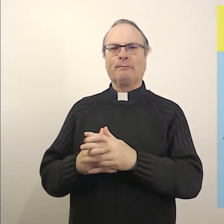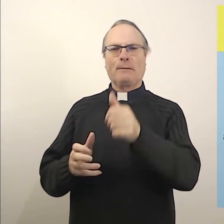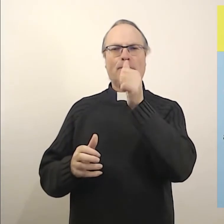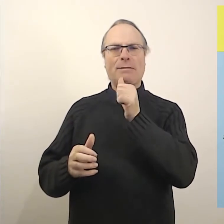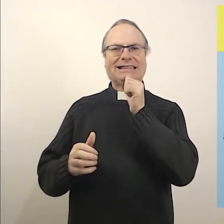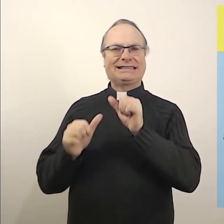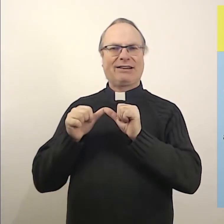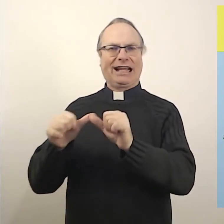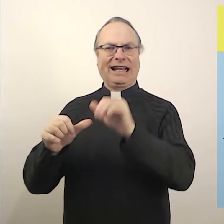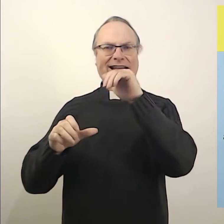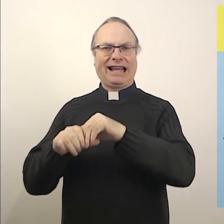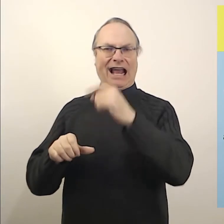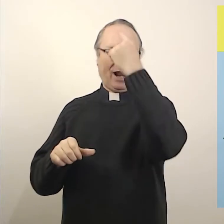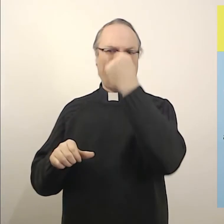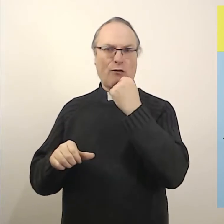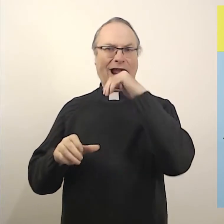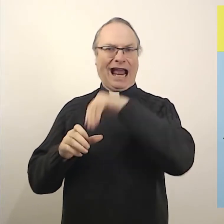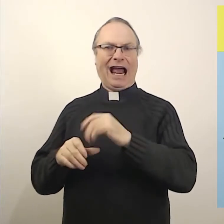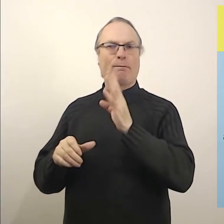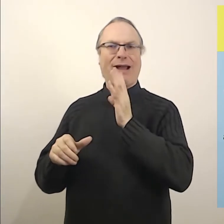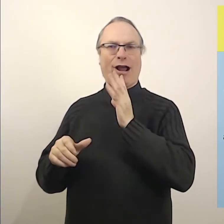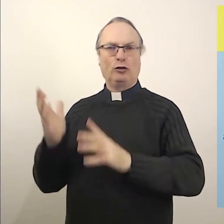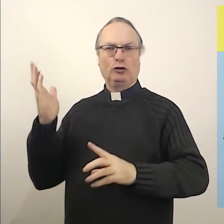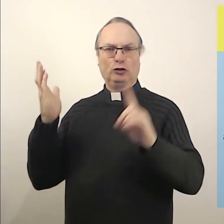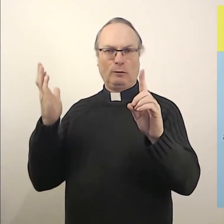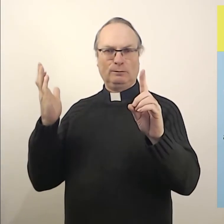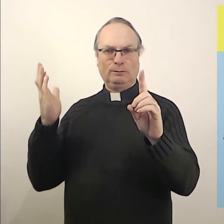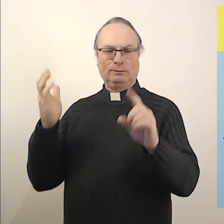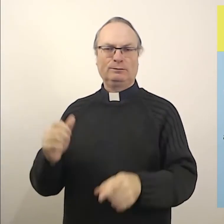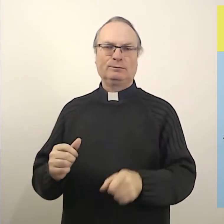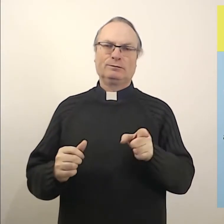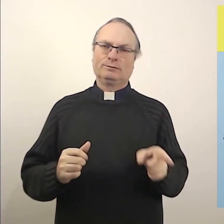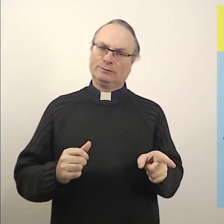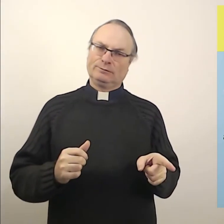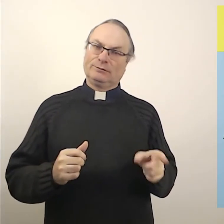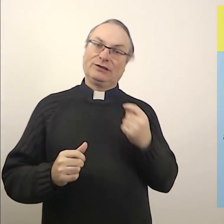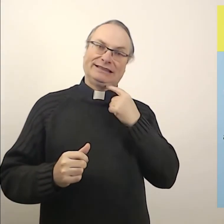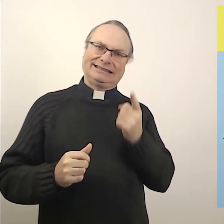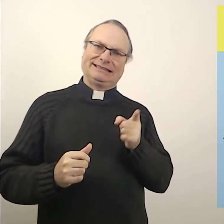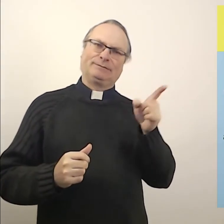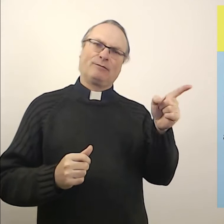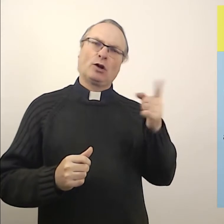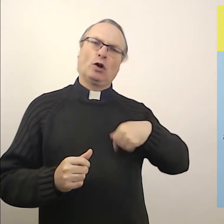Persévérer dans la foi en la Parole de Dieu. Il dit: